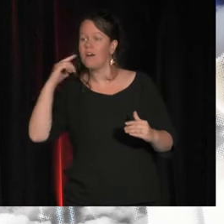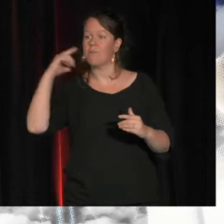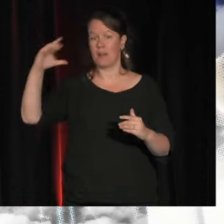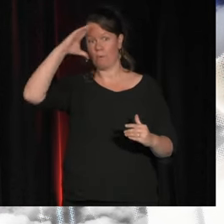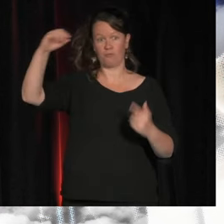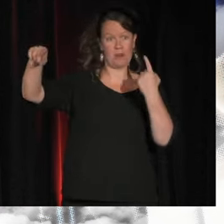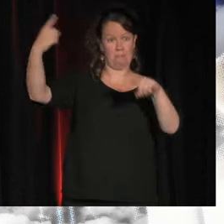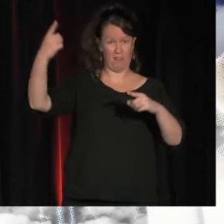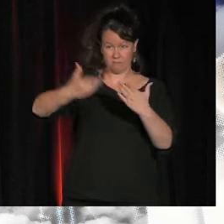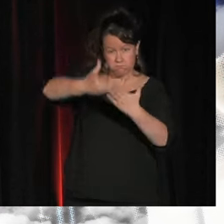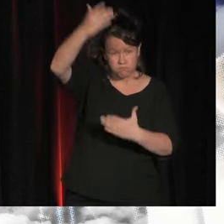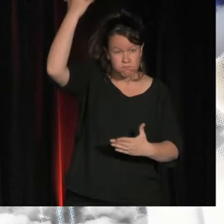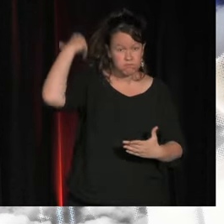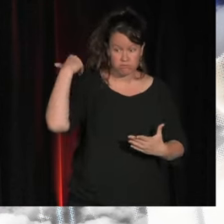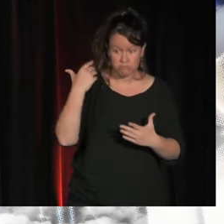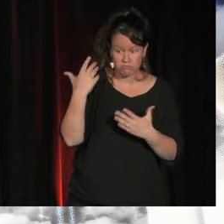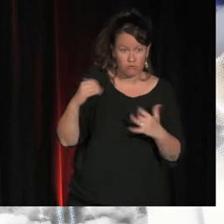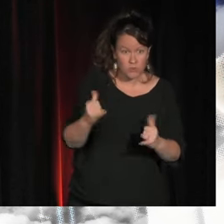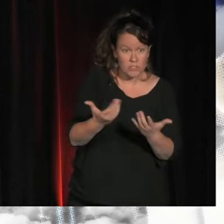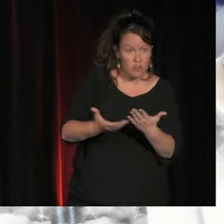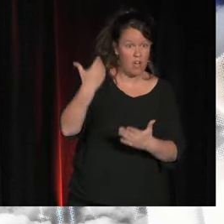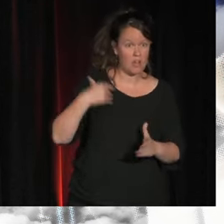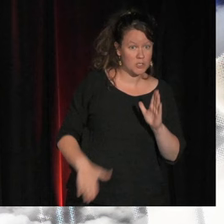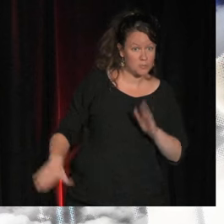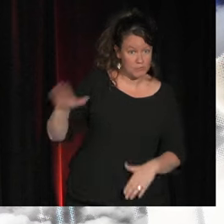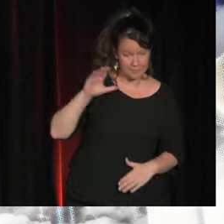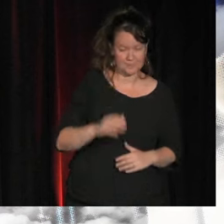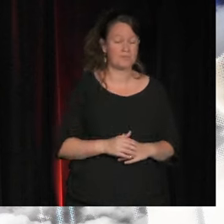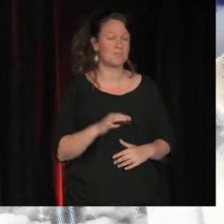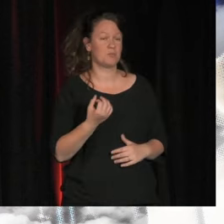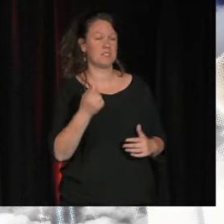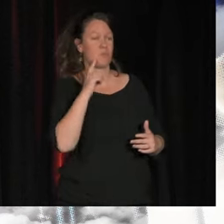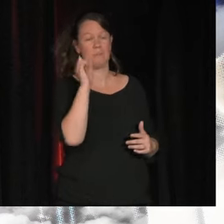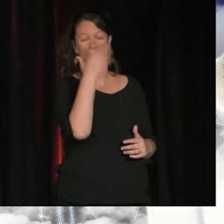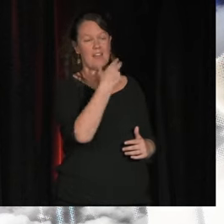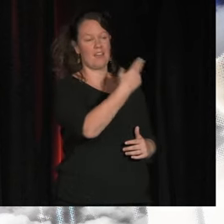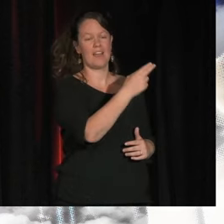Eux ont voulu faire, tu vois, la NBA, qui est un peu le haut de l'iceberg alors qu'en fait, en dessous, il y a toute une économie